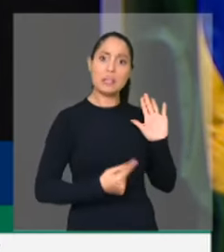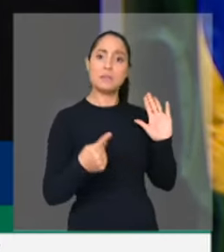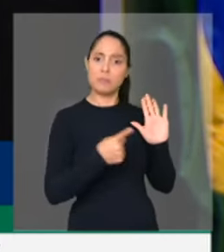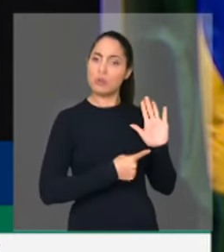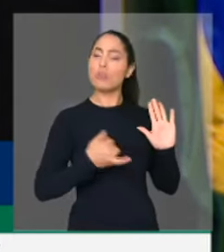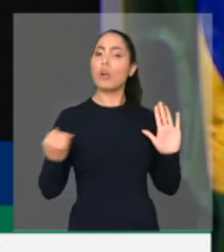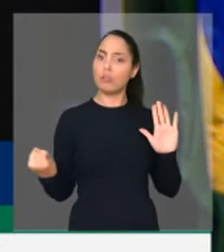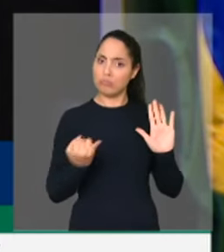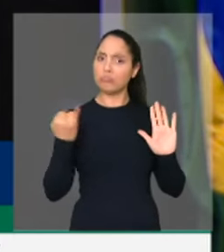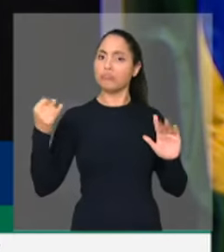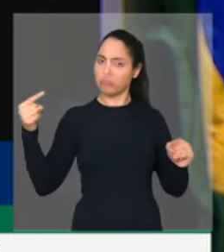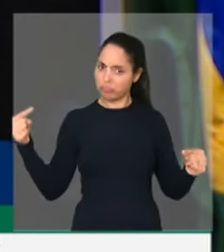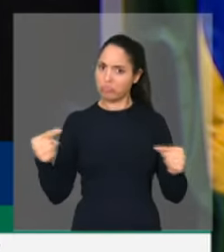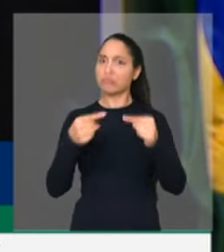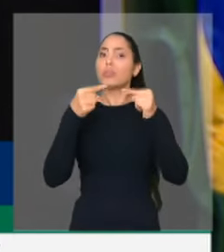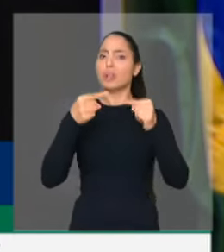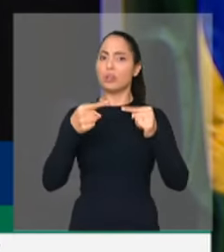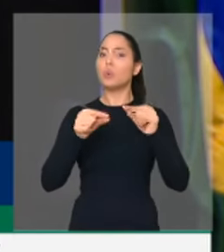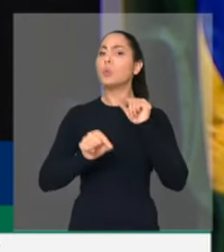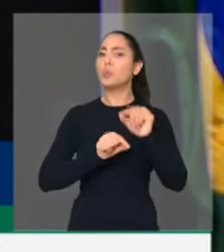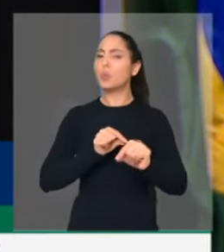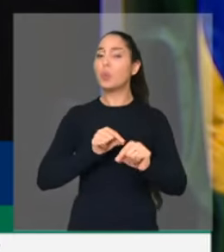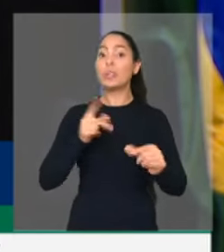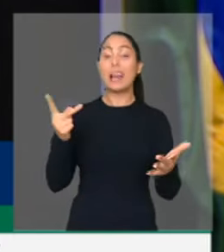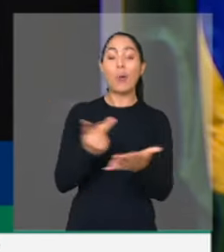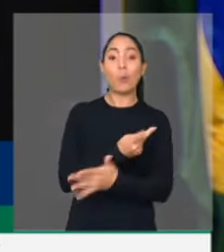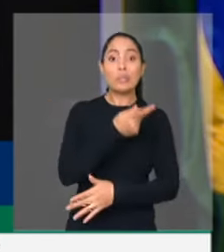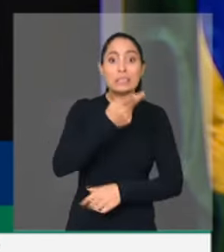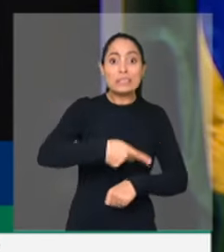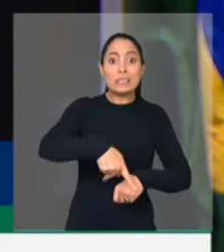BALIZAM A ATIVIDADE... ORÇAMENTÁRIA E FINANCEIRA.